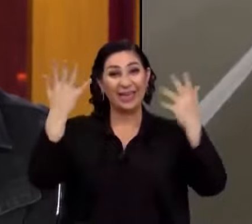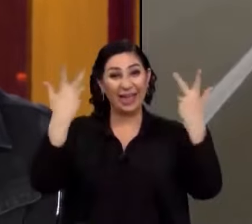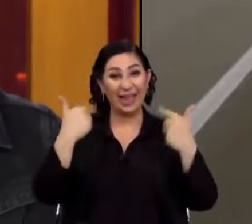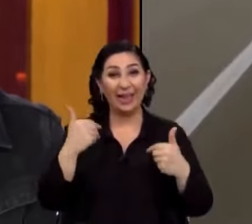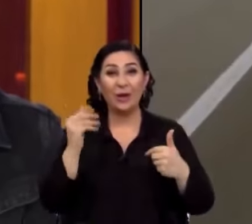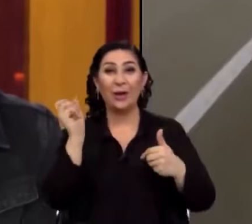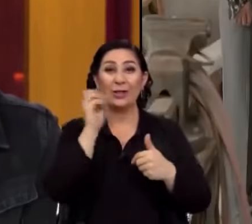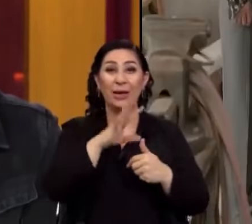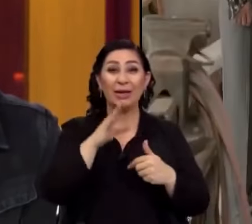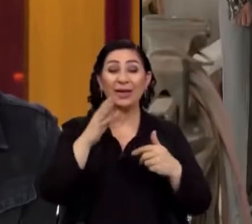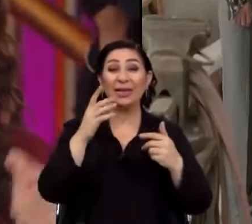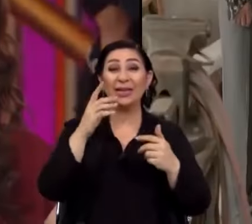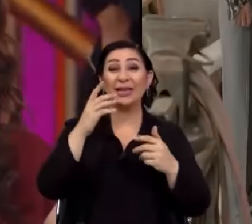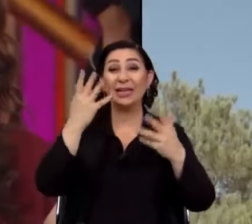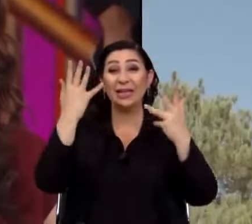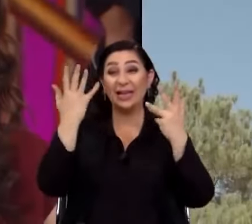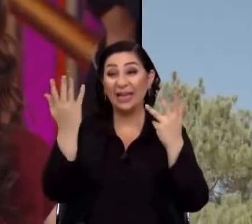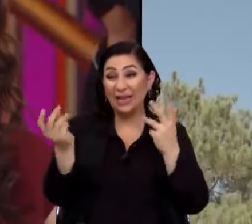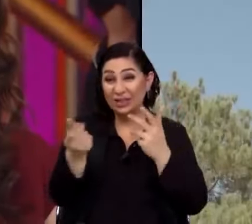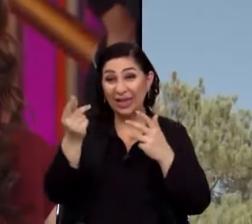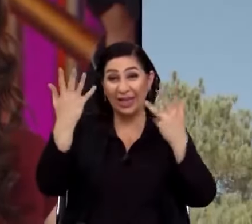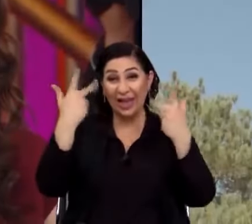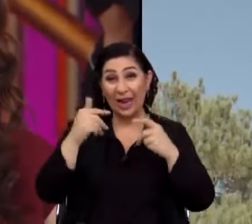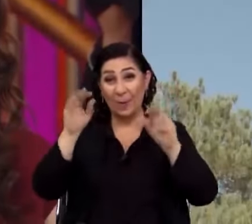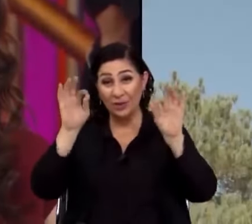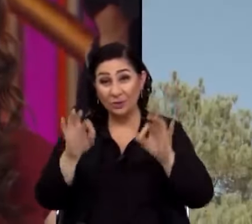Var film bir Kaçak geline başlıyor bir Kaçak geline bitiyor gibi bir şey bir